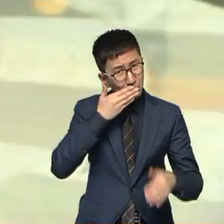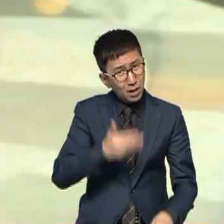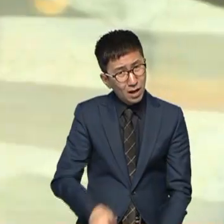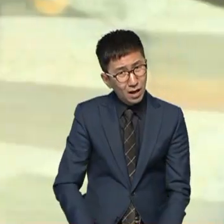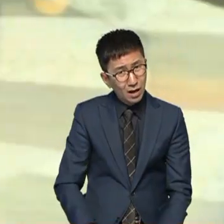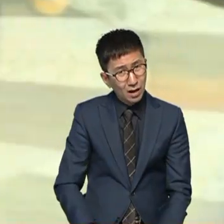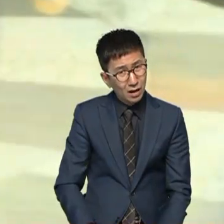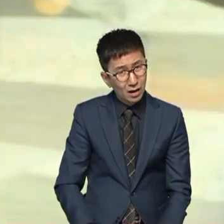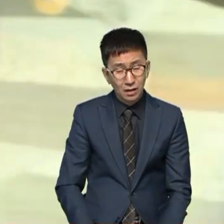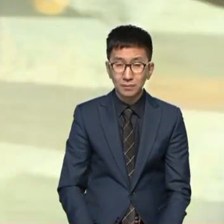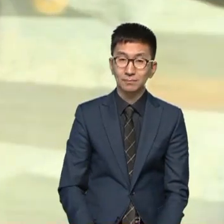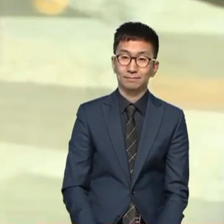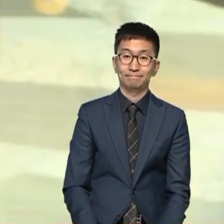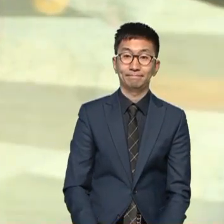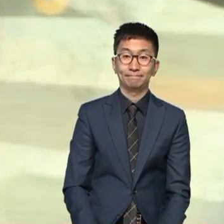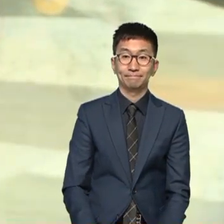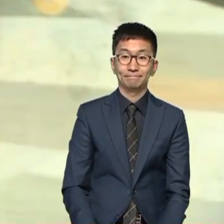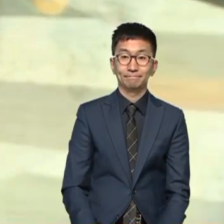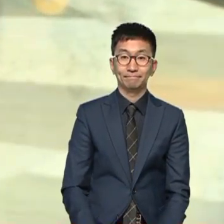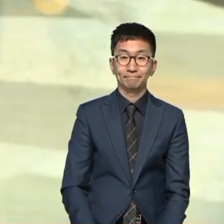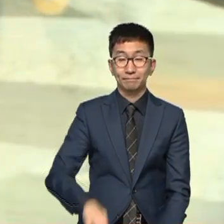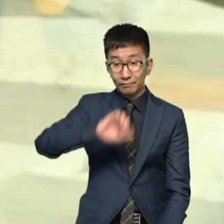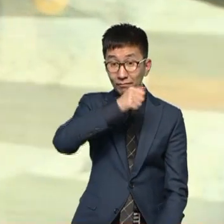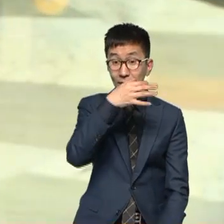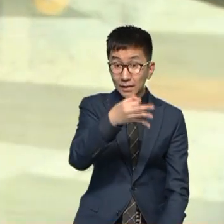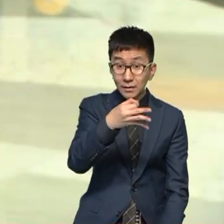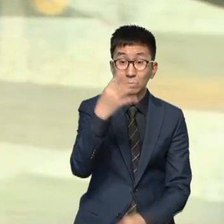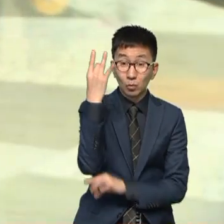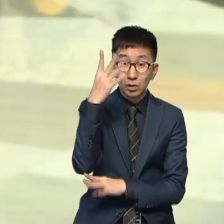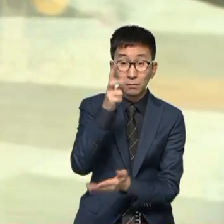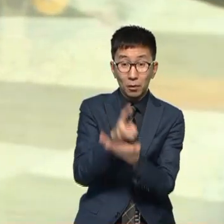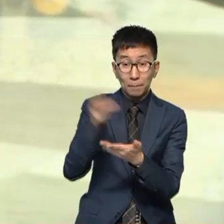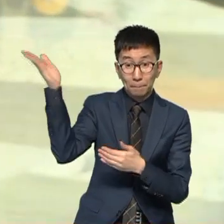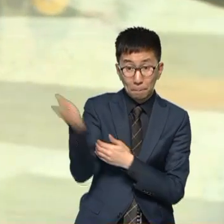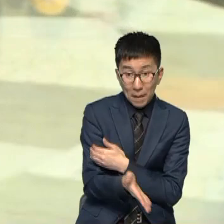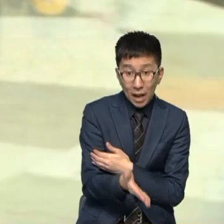(기자) 예산안 법정 처리 시한은 모레 12월 2일입니다.